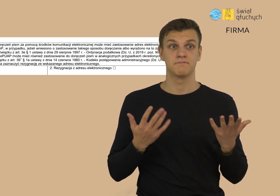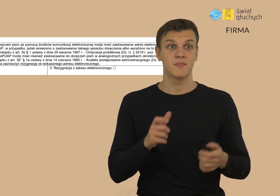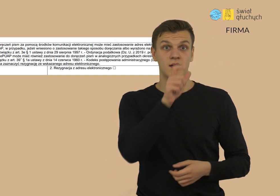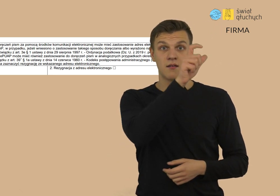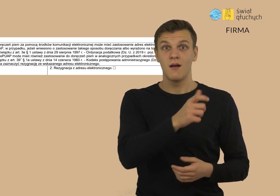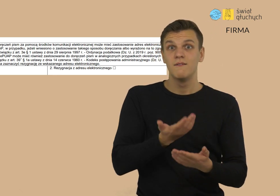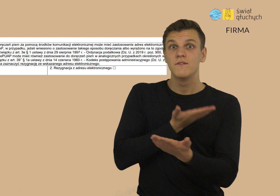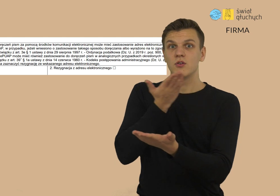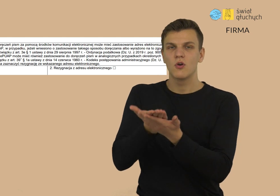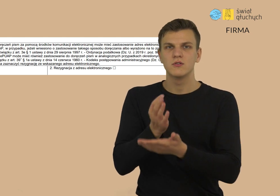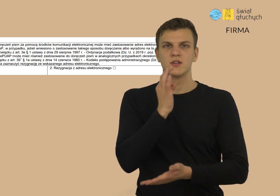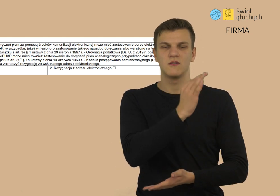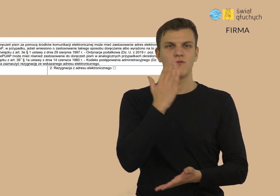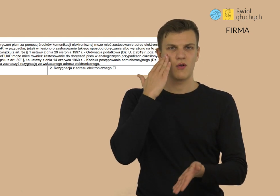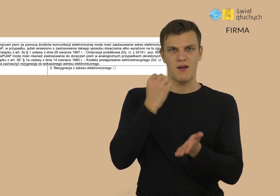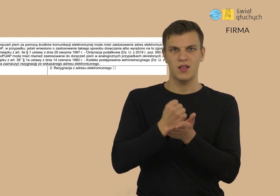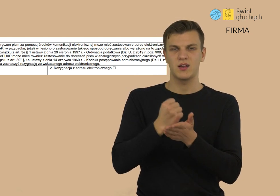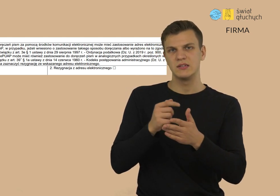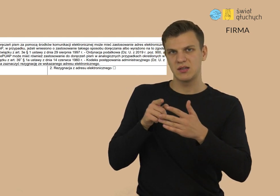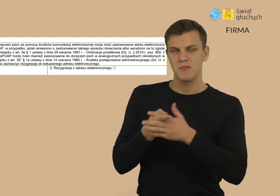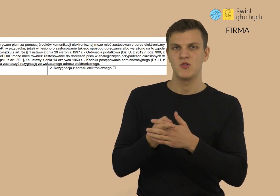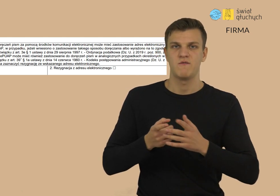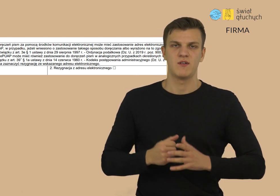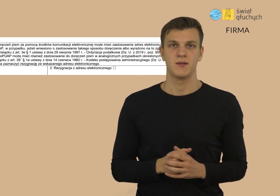5. Adres miejsca zameldowania wnioskodawcy.